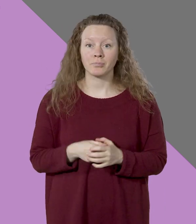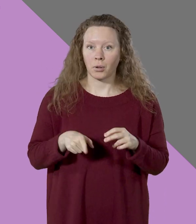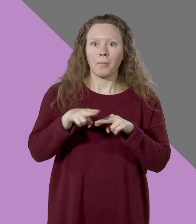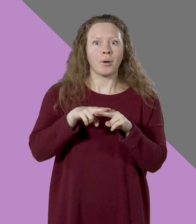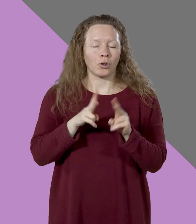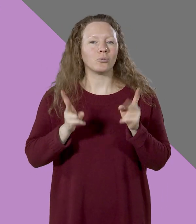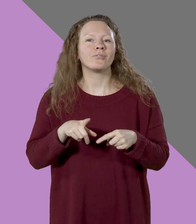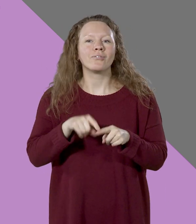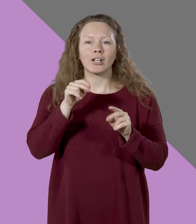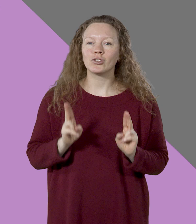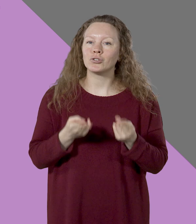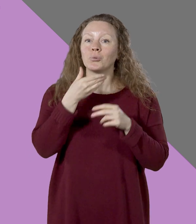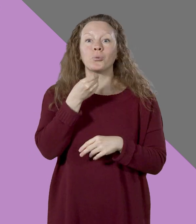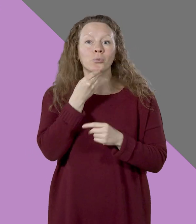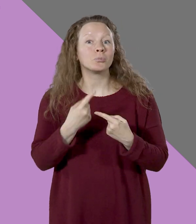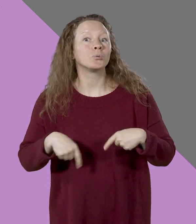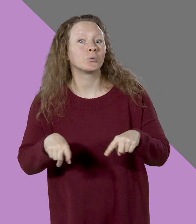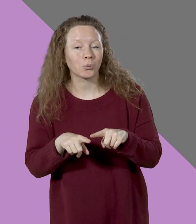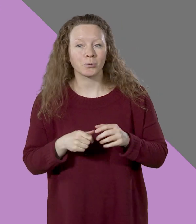Mötet valde också ett nytt ungdomsutskott.